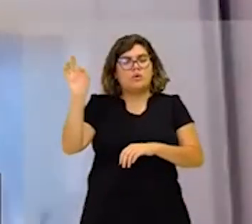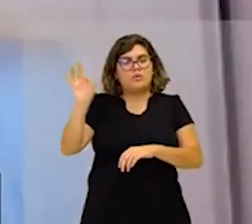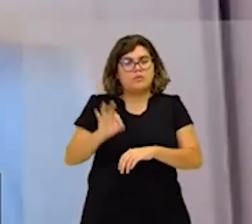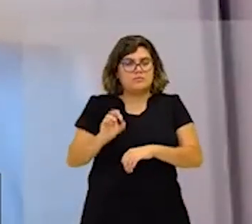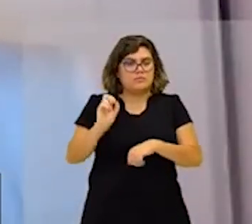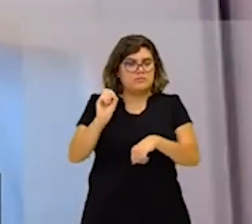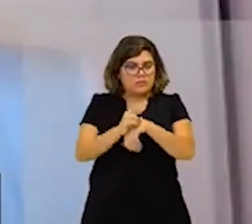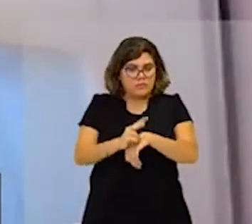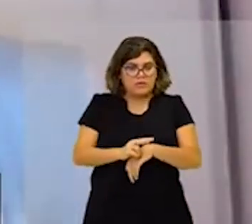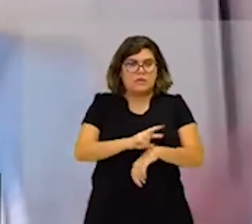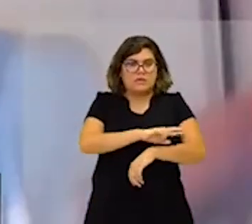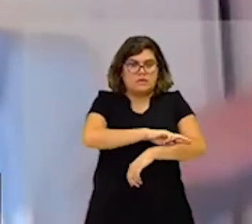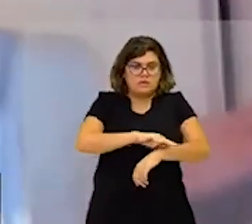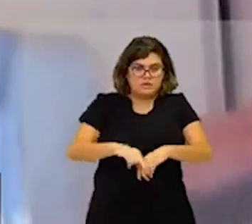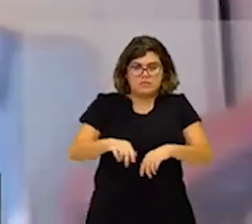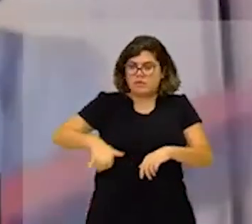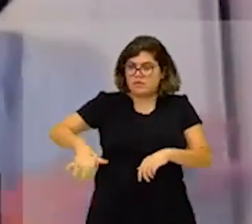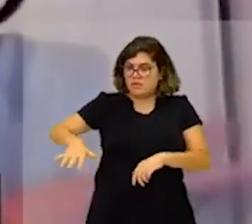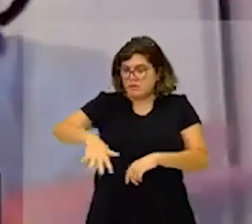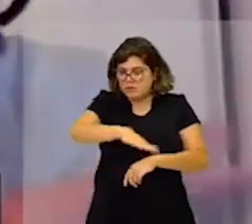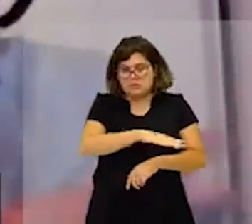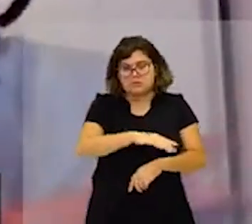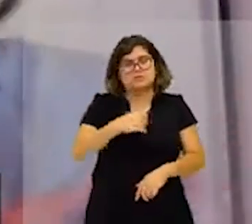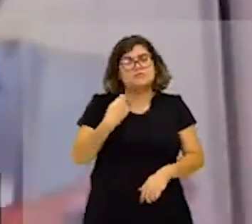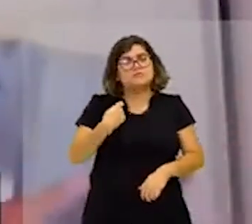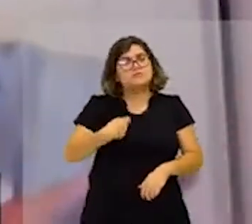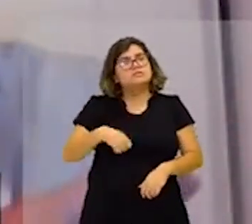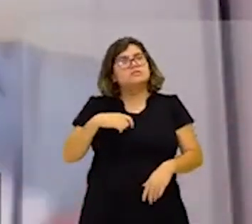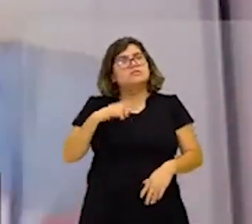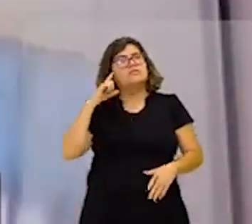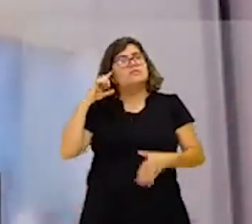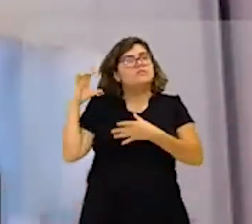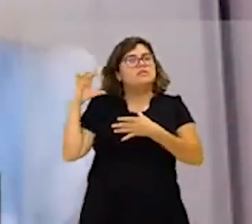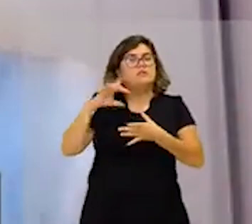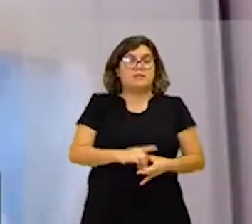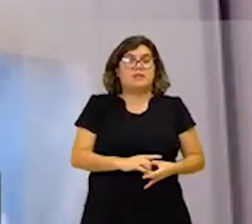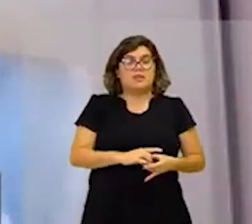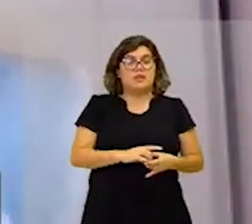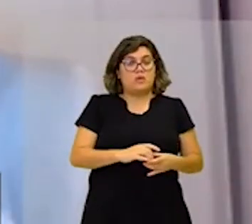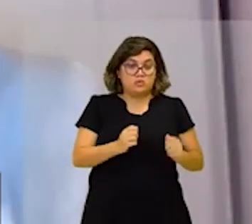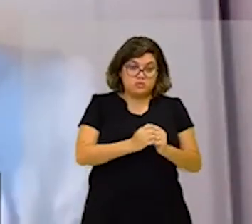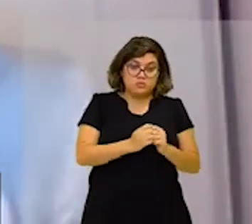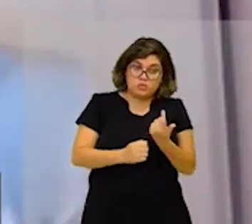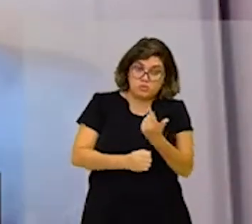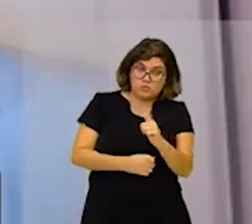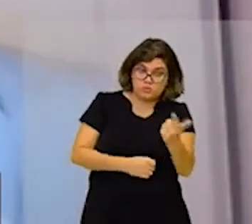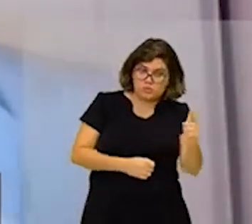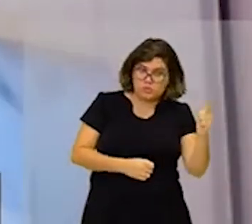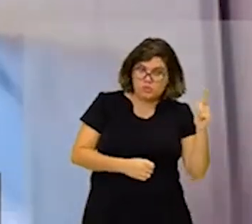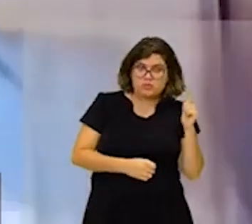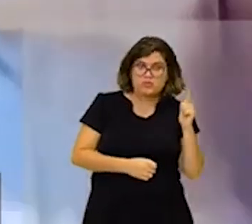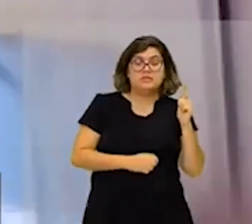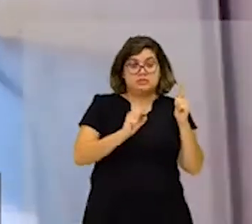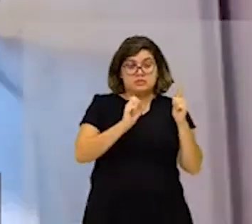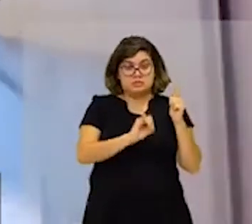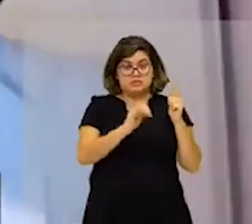racial interseccional é preciso casar essa medida com outras medidas porque seu garante Como de fato